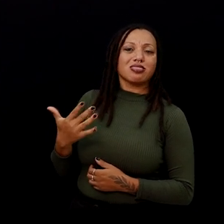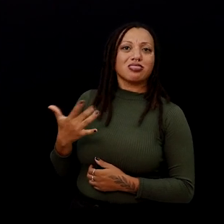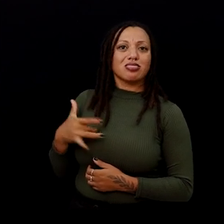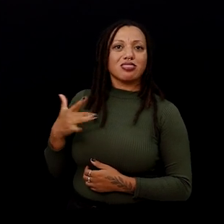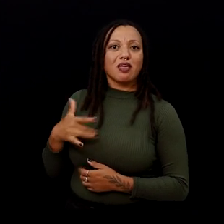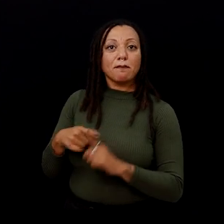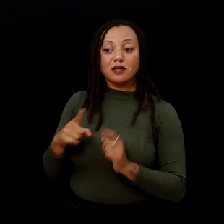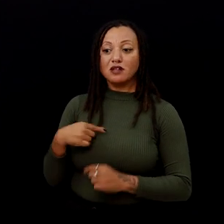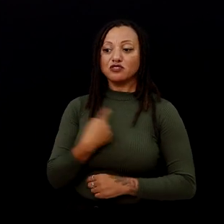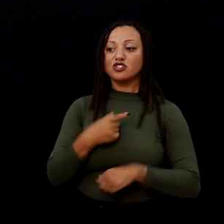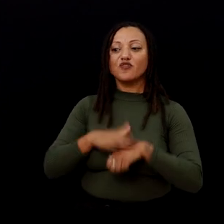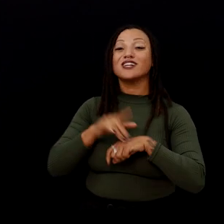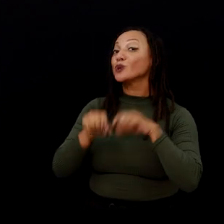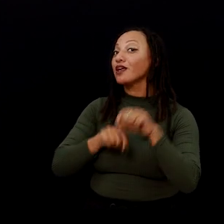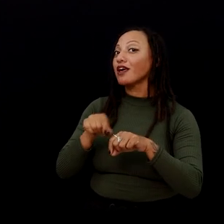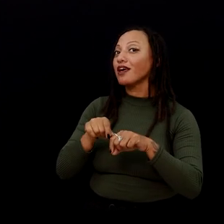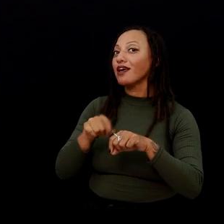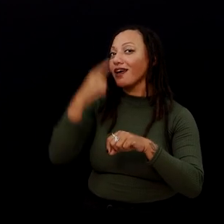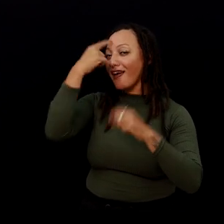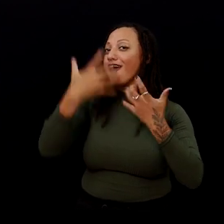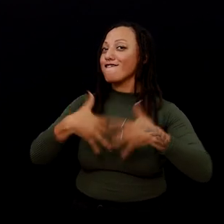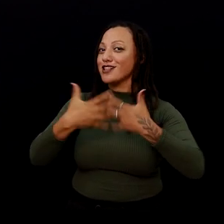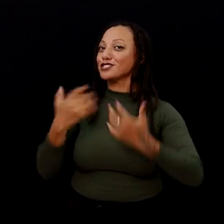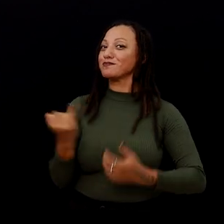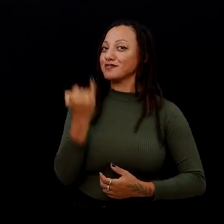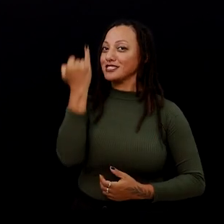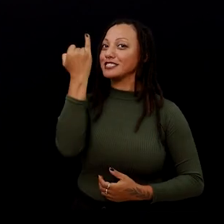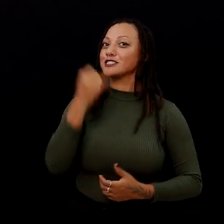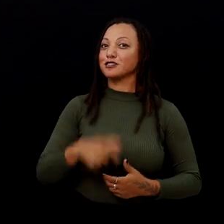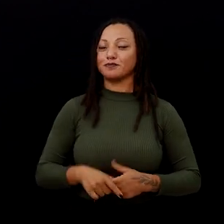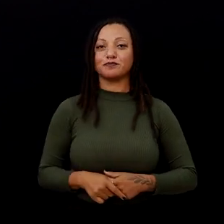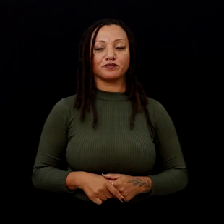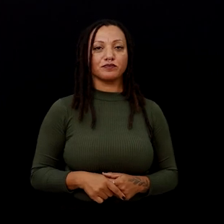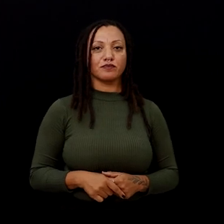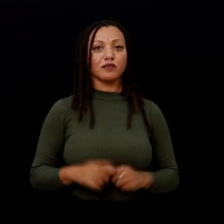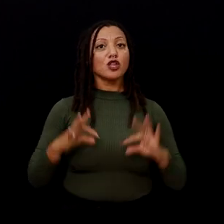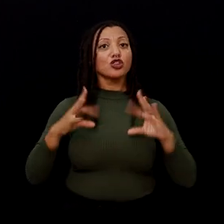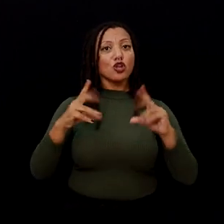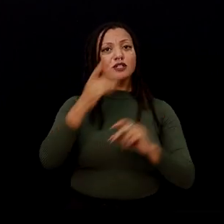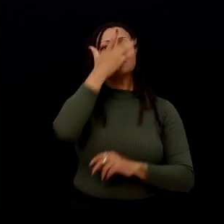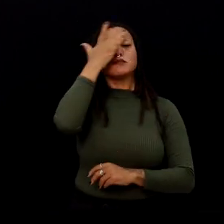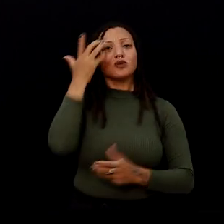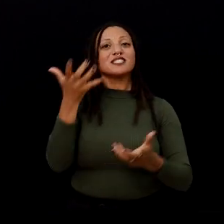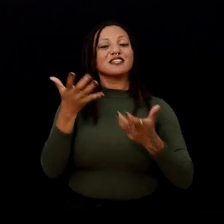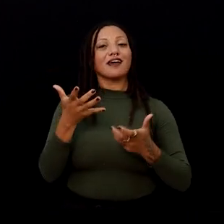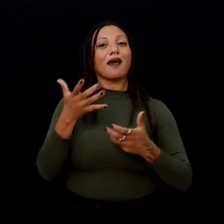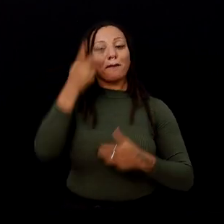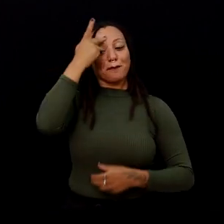Eu acho que esse questionamento é muito importante mesmo. Todo mundo vai querer fazer algo em benefício próprio,